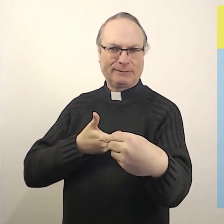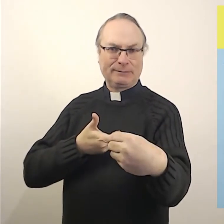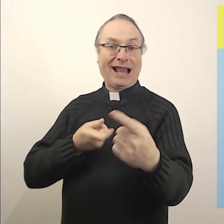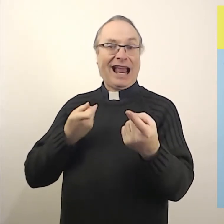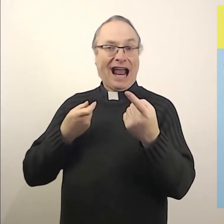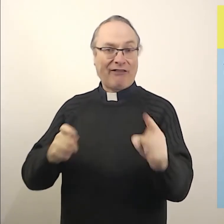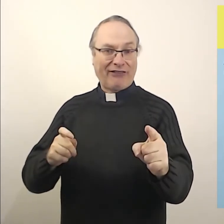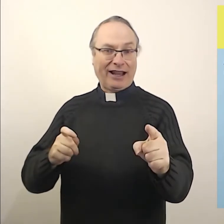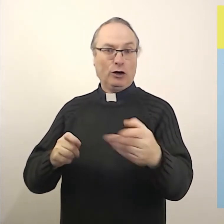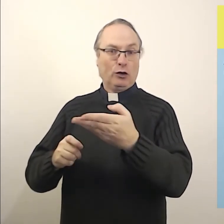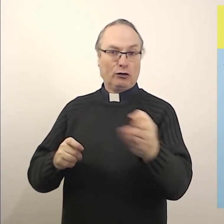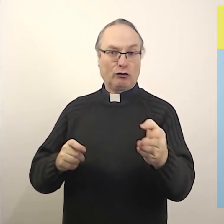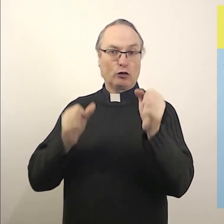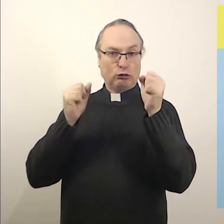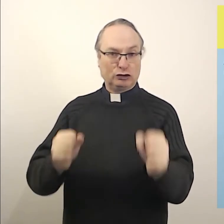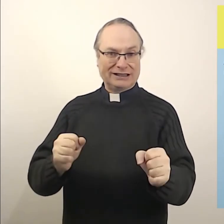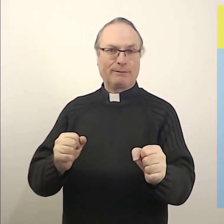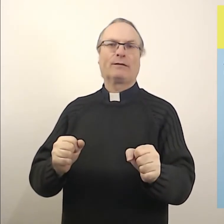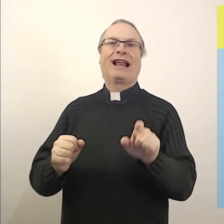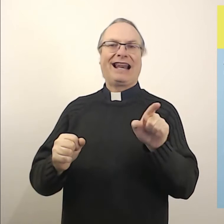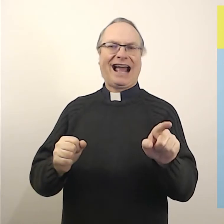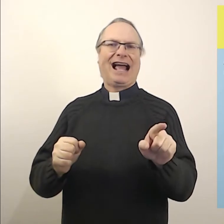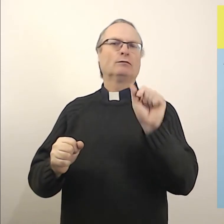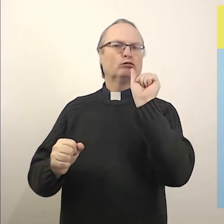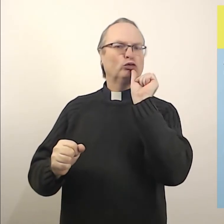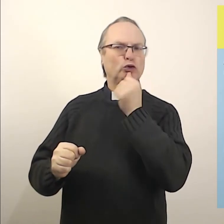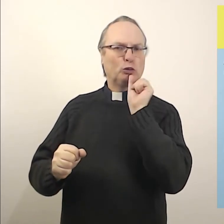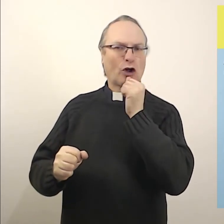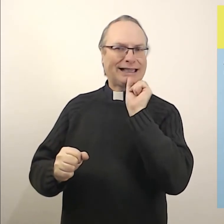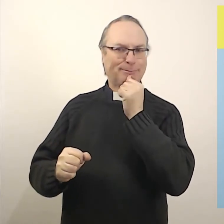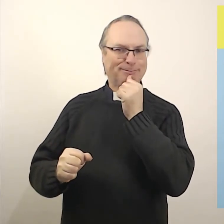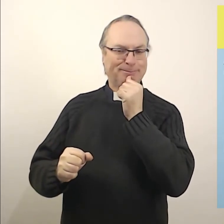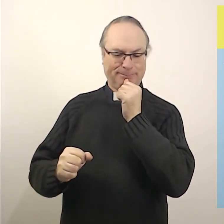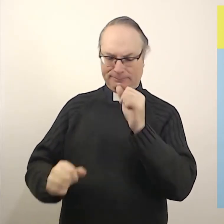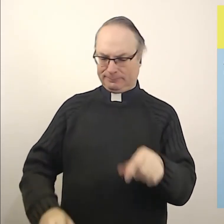afin que vous puissiez la supporter.